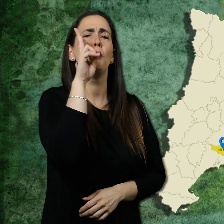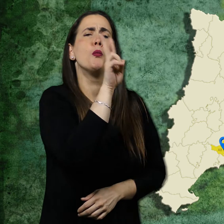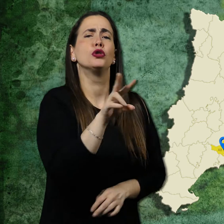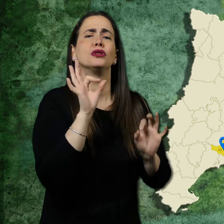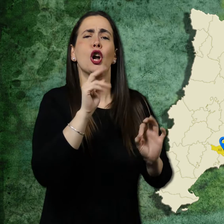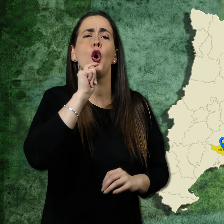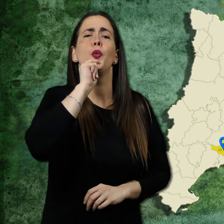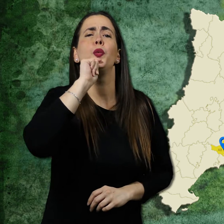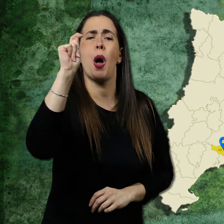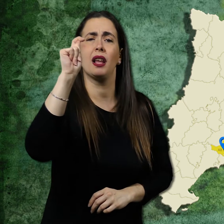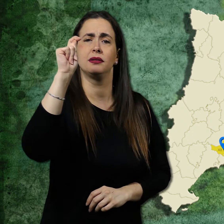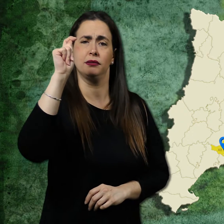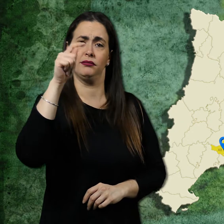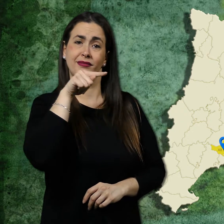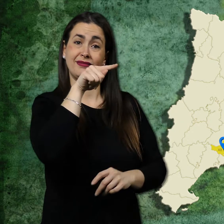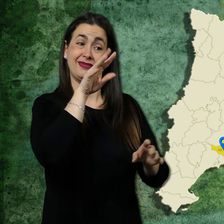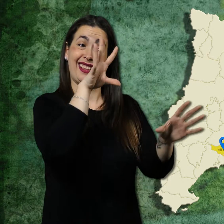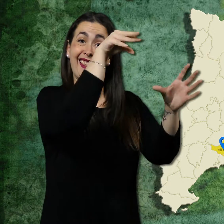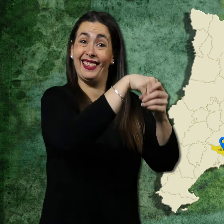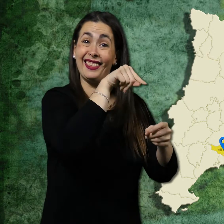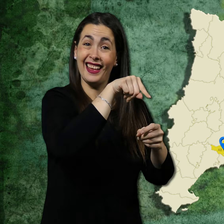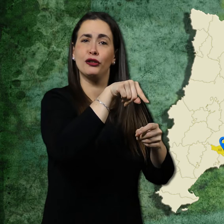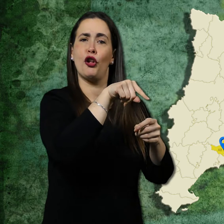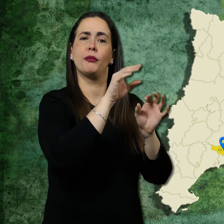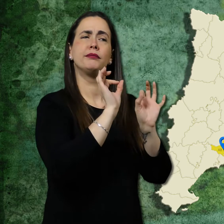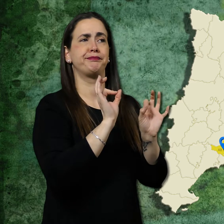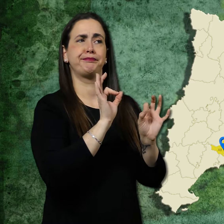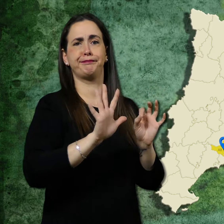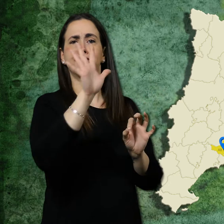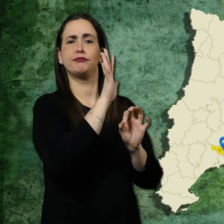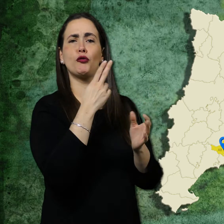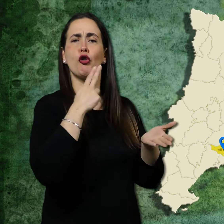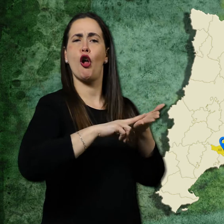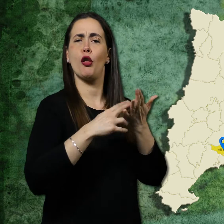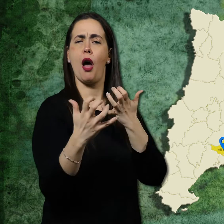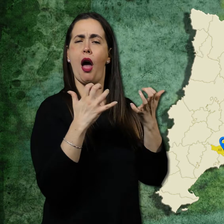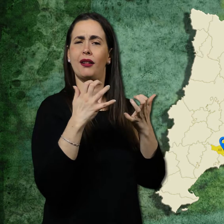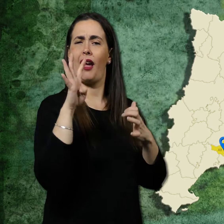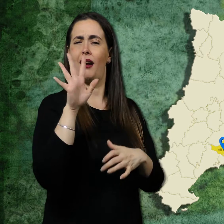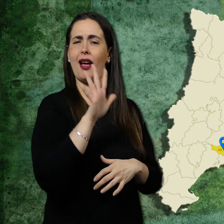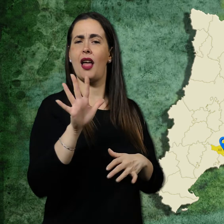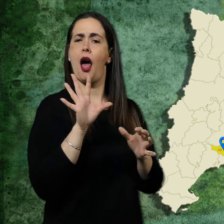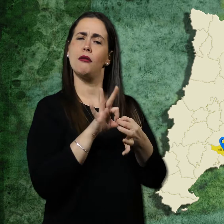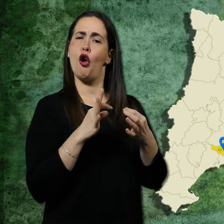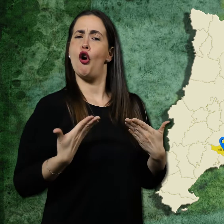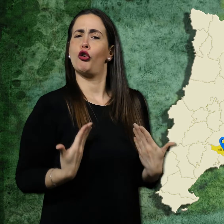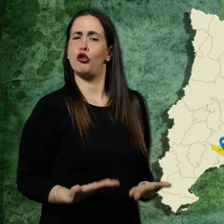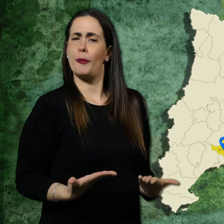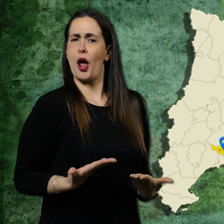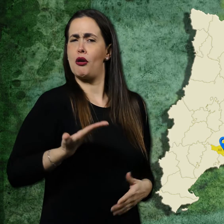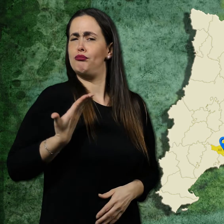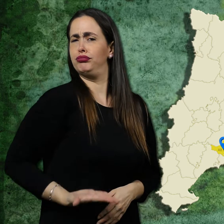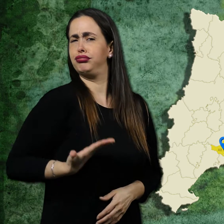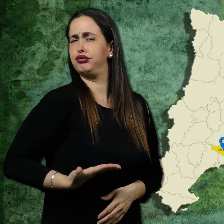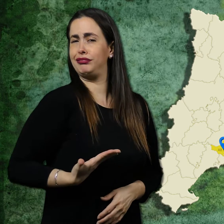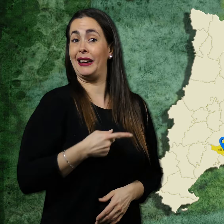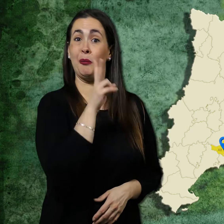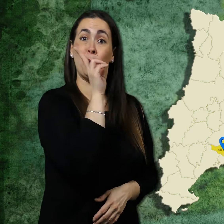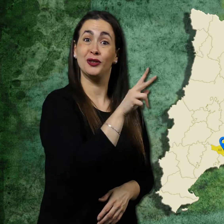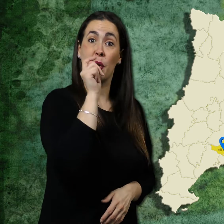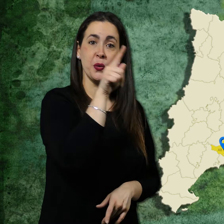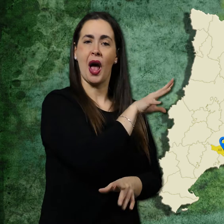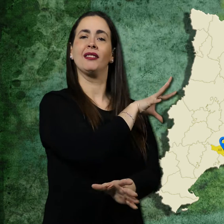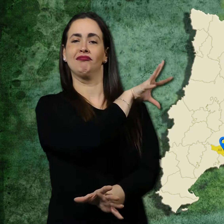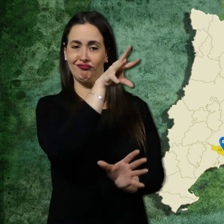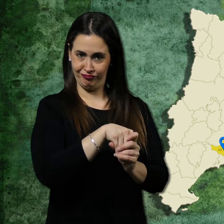El Museu de Valls (una de les col·leccions d'art català contemporani més importants),